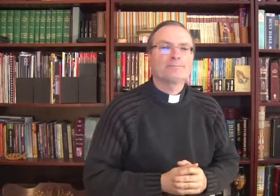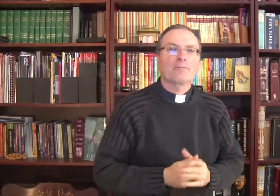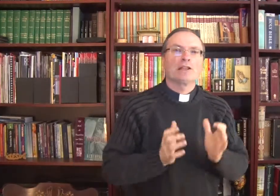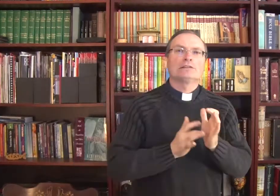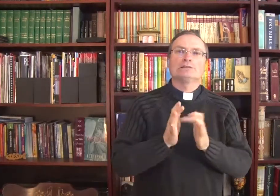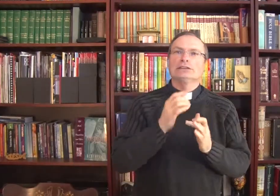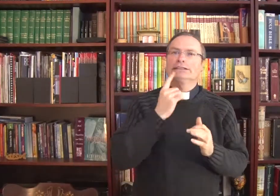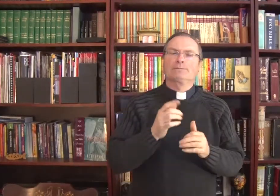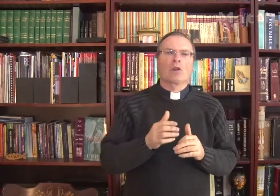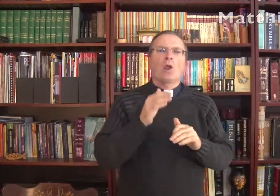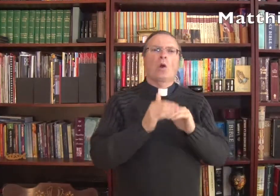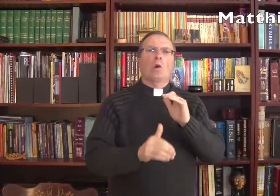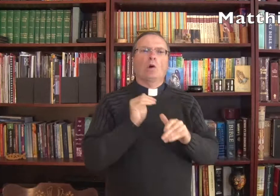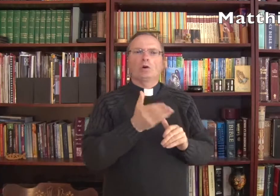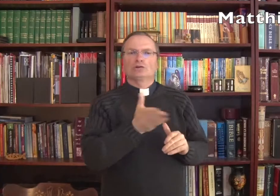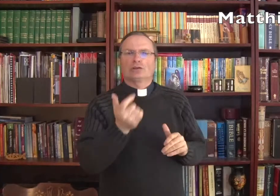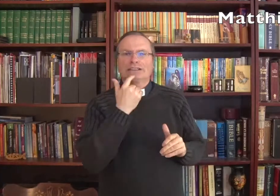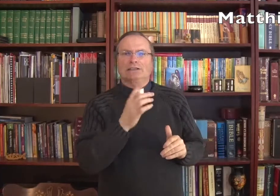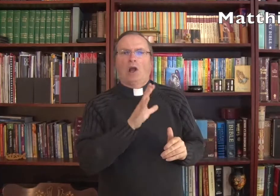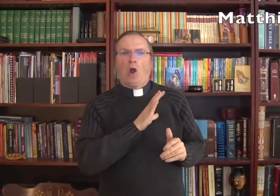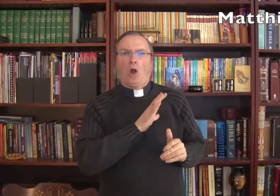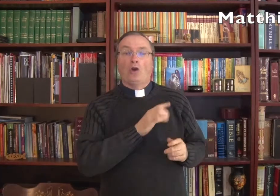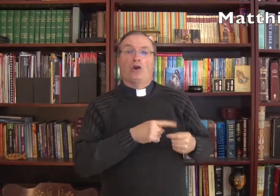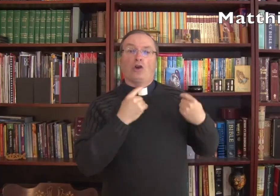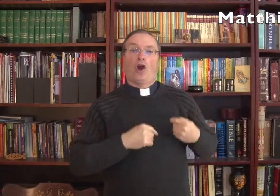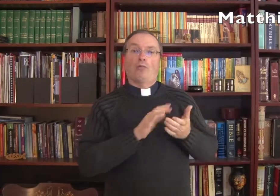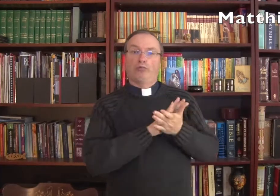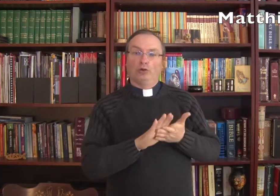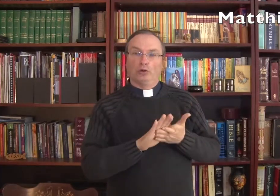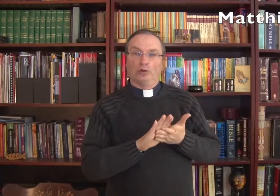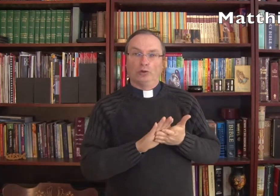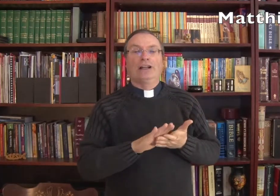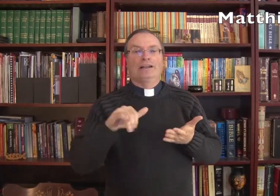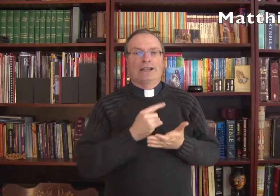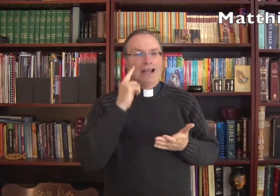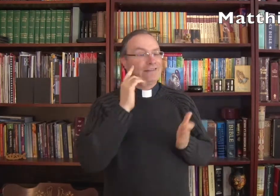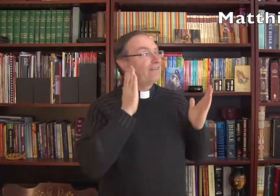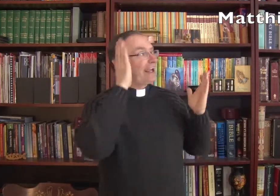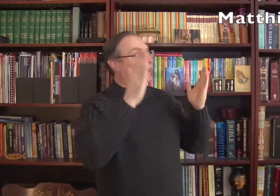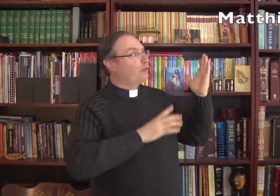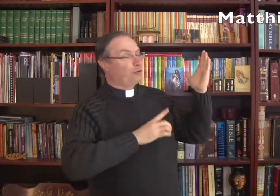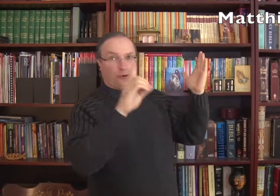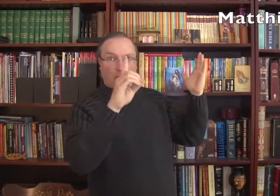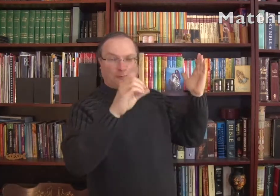Jésus disait: Heureux ceux qui ont le cœur pur, car ils verront Dieu!